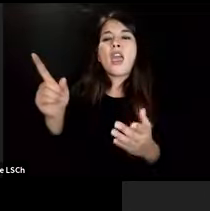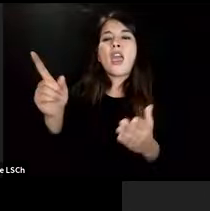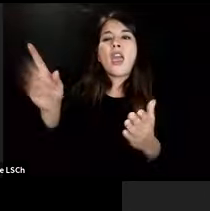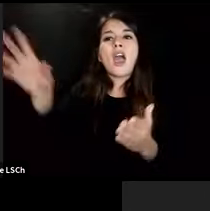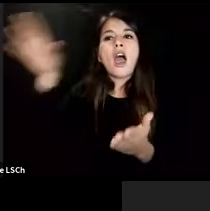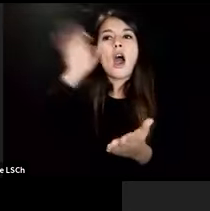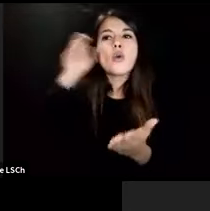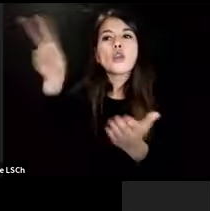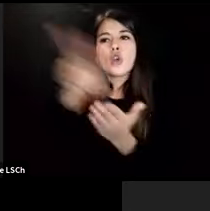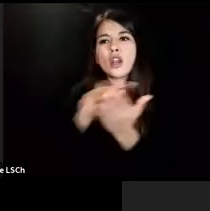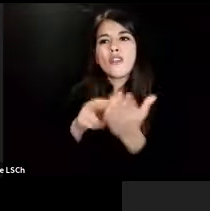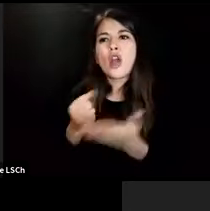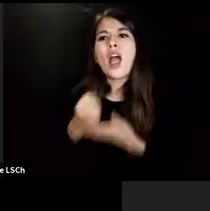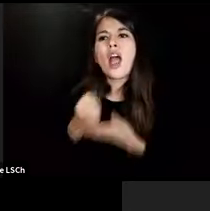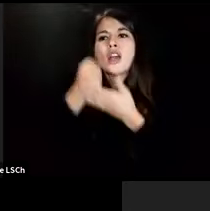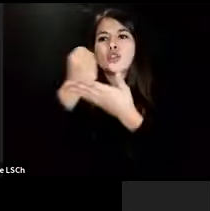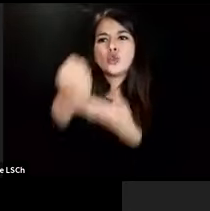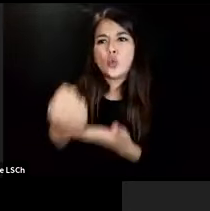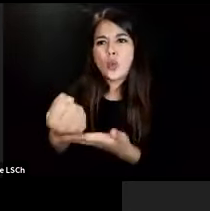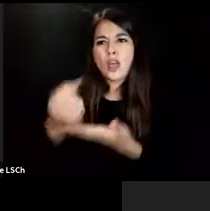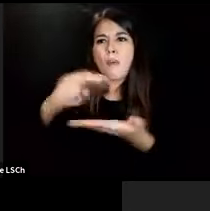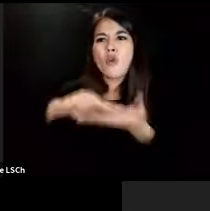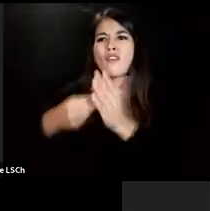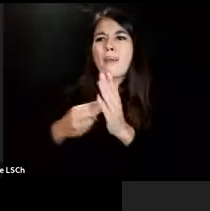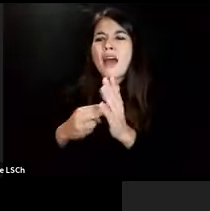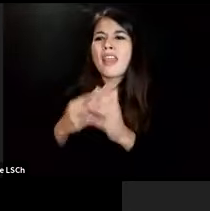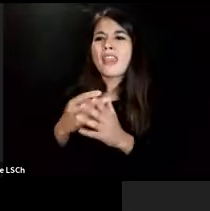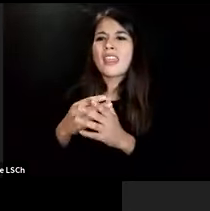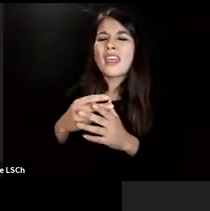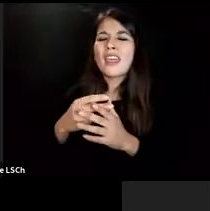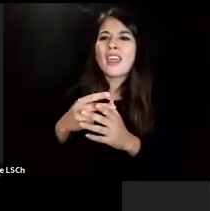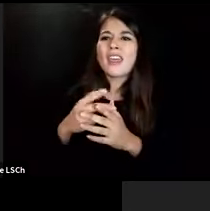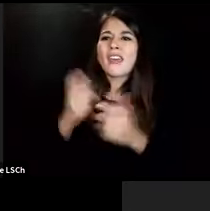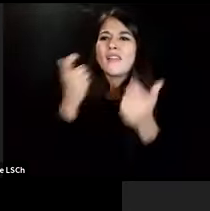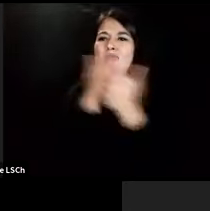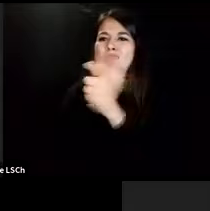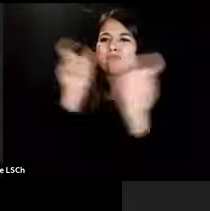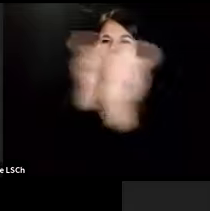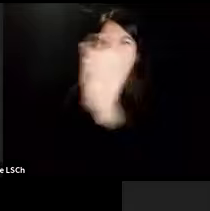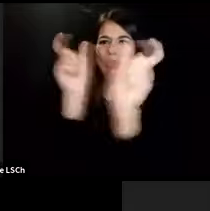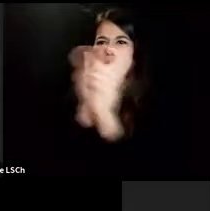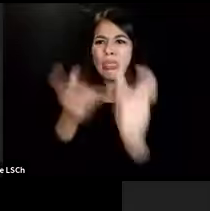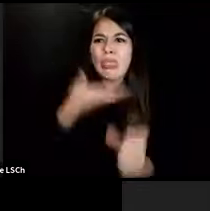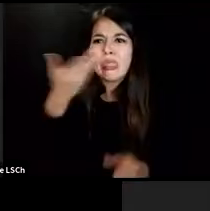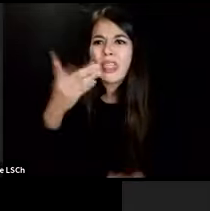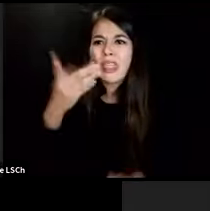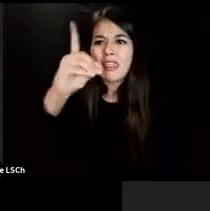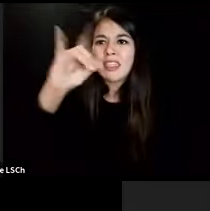ayuda a reencantar a estudiantes que tal vez se desconcentraban leyendo en papel,